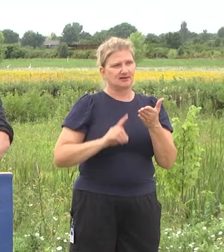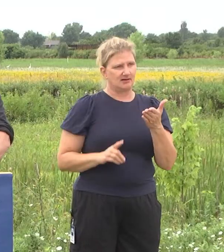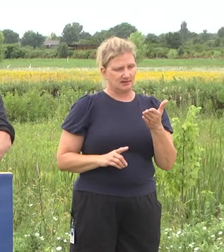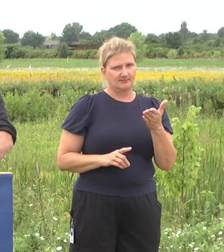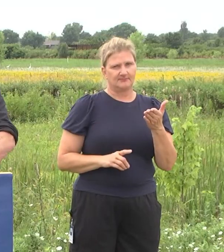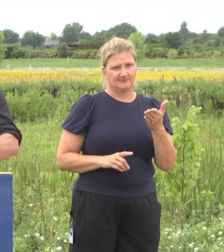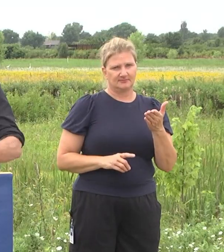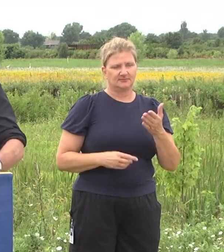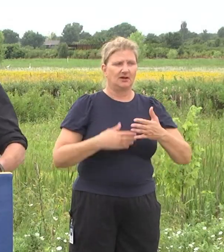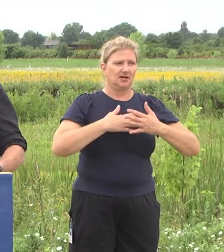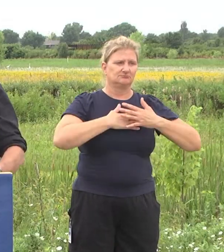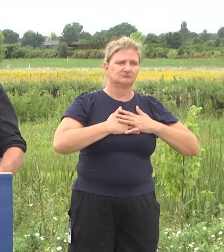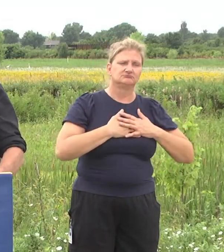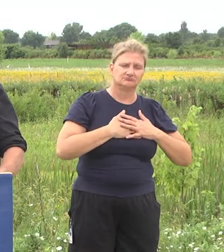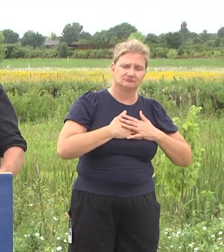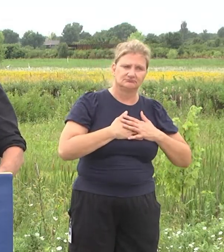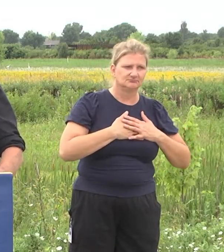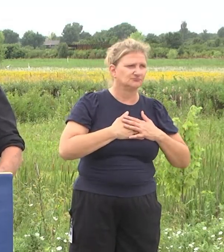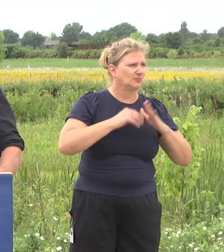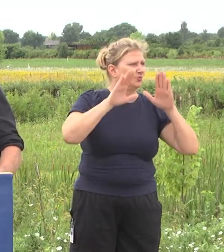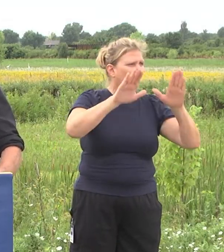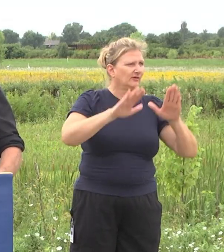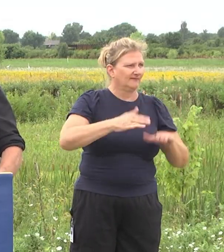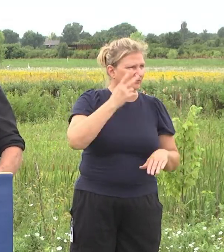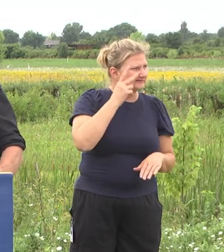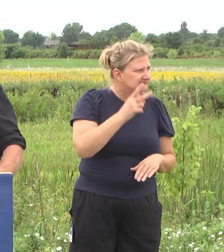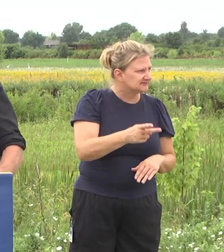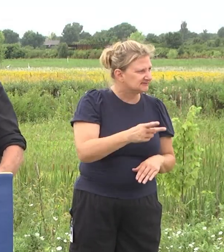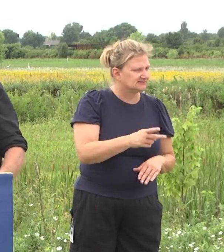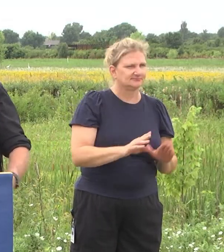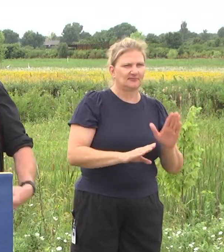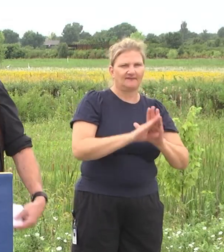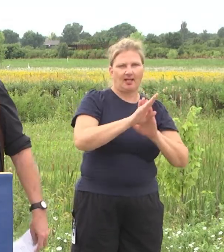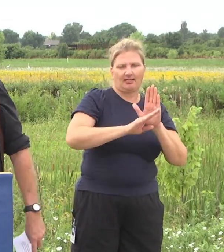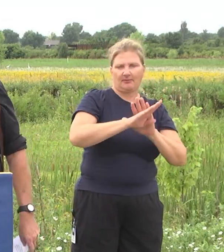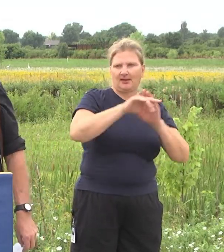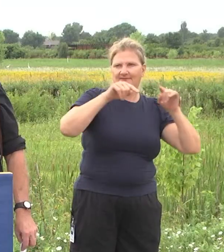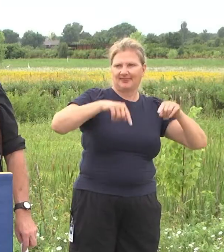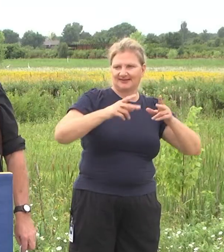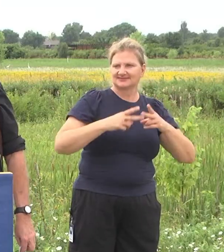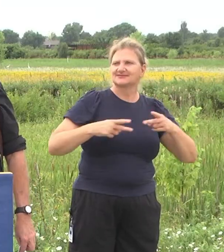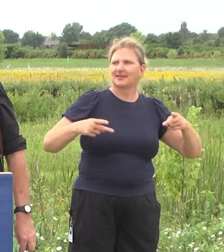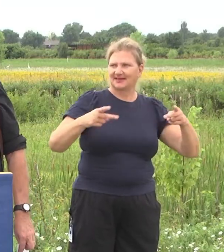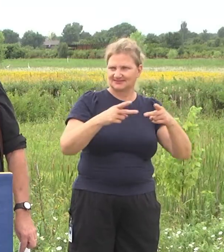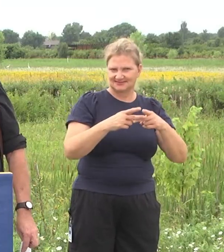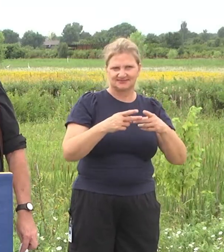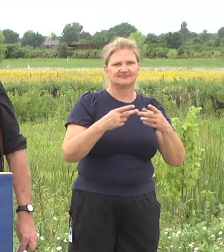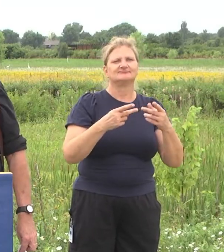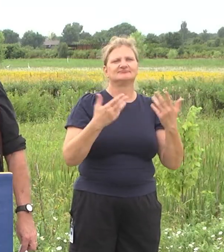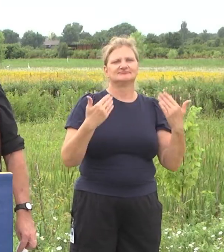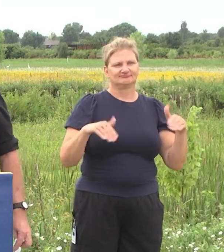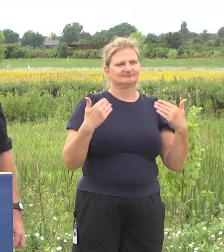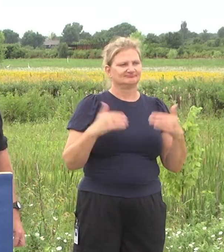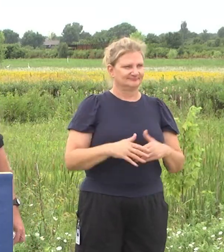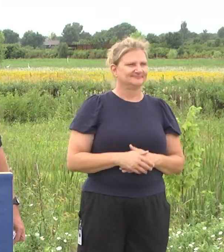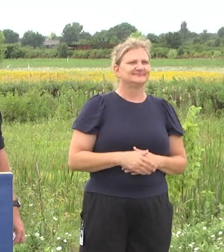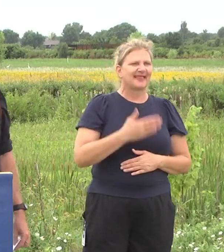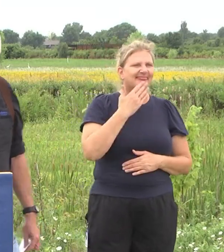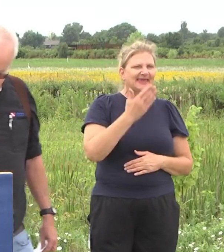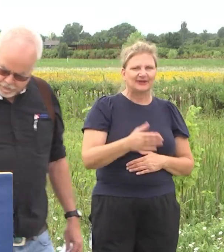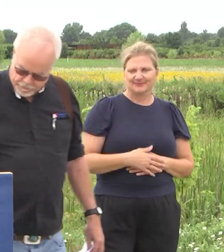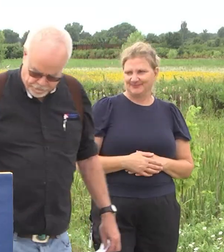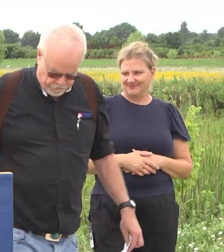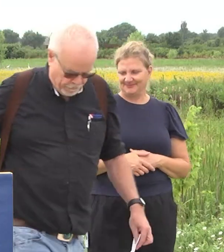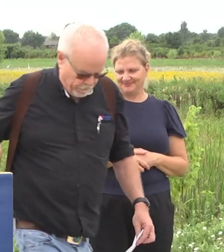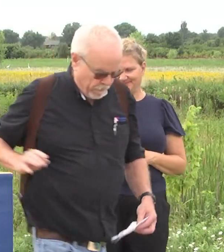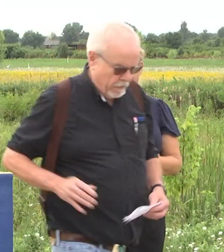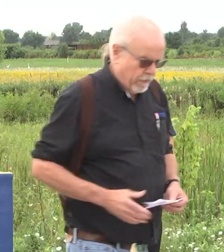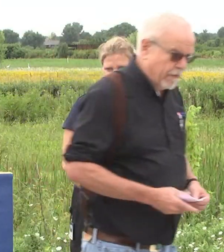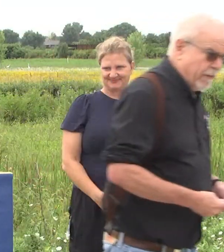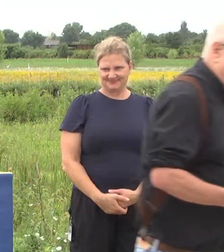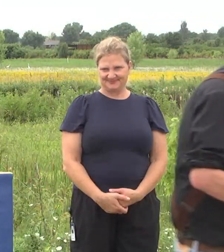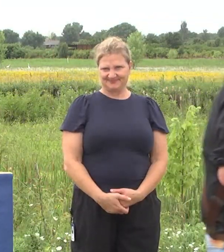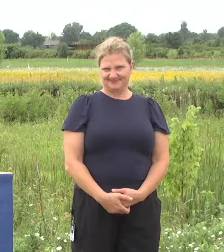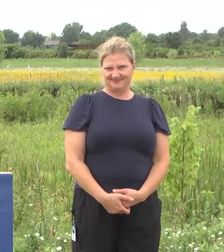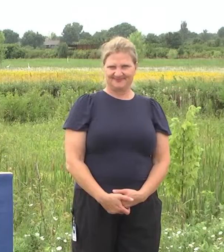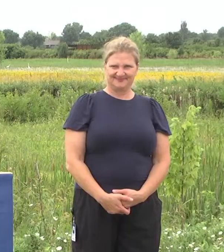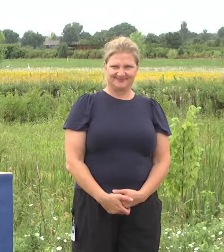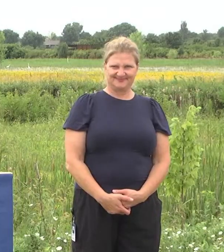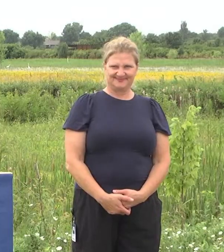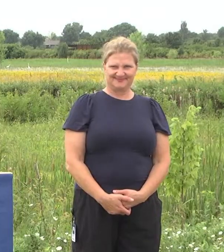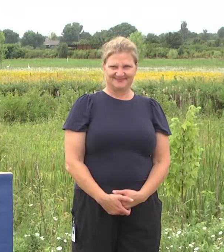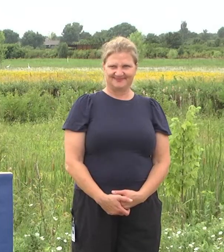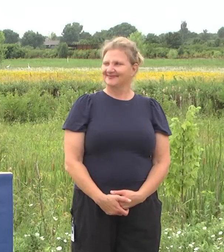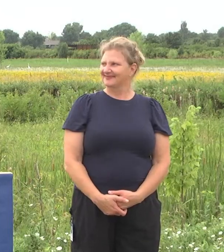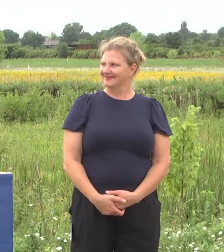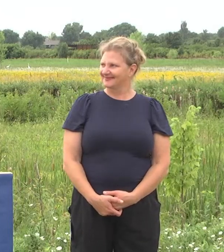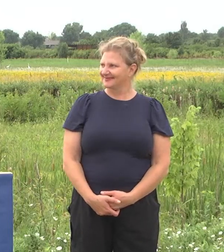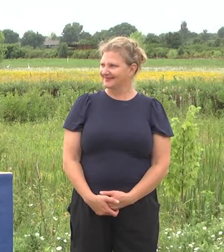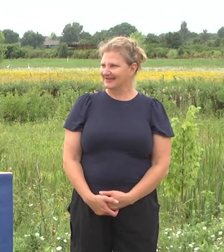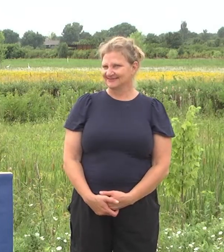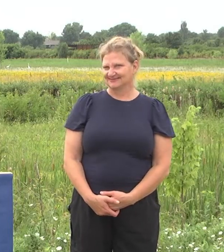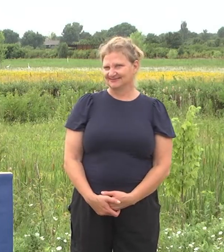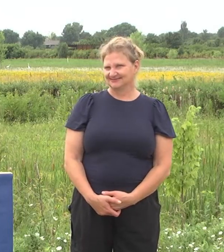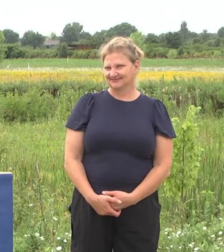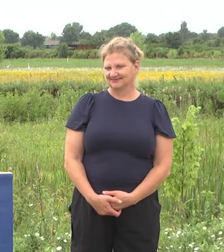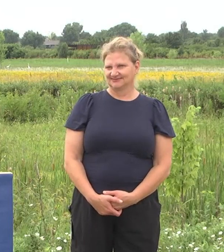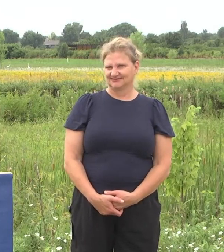ver el desarrollo de este lugar y cómo se ha concretado. Gracias. [Aplausos]